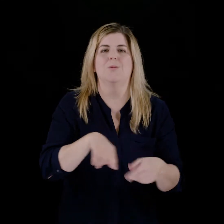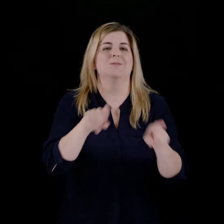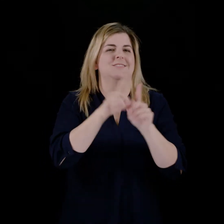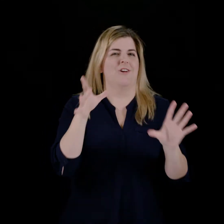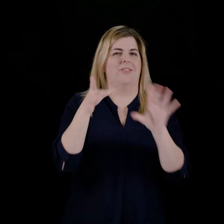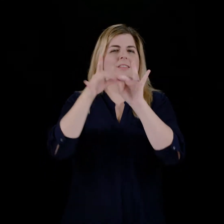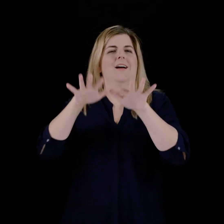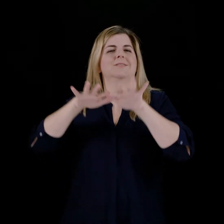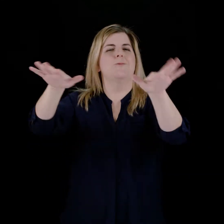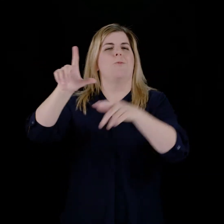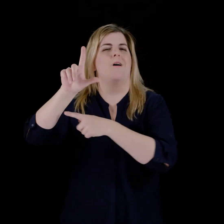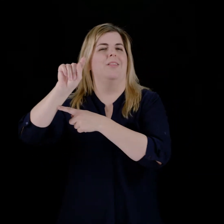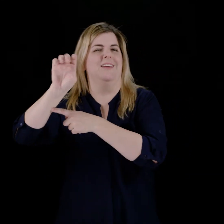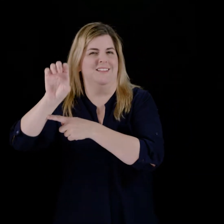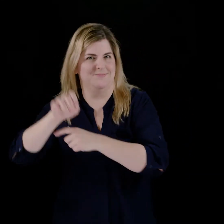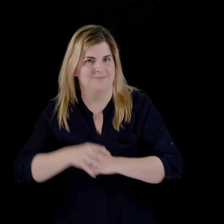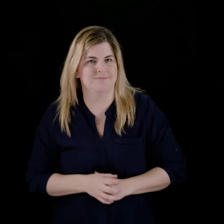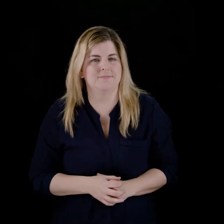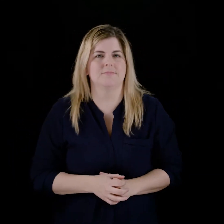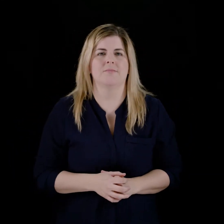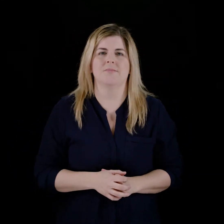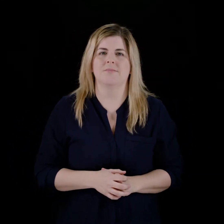qu’il soit connecté à un réseau LTE.